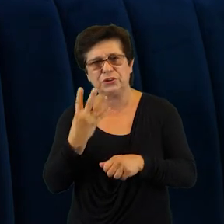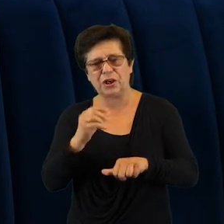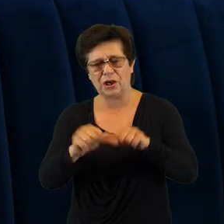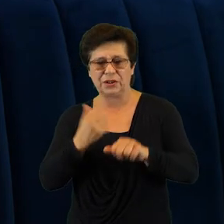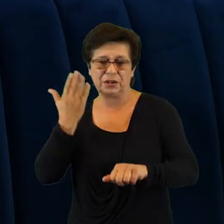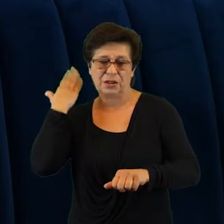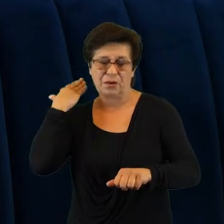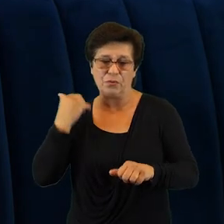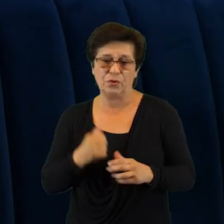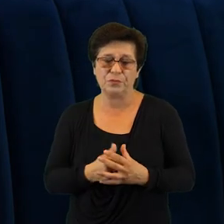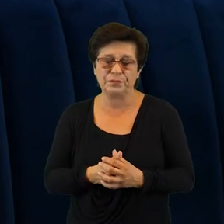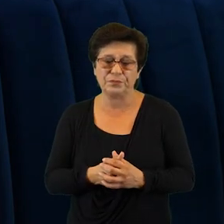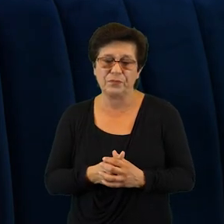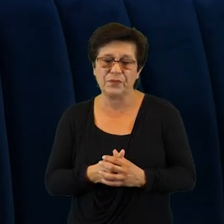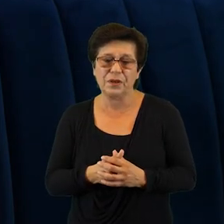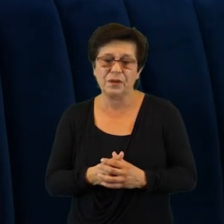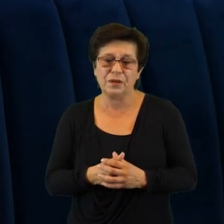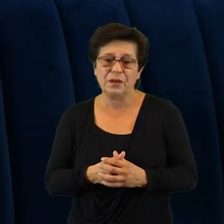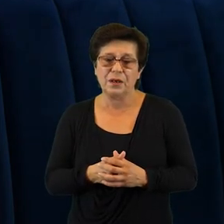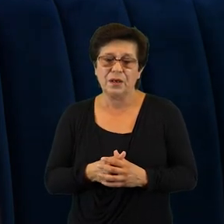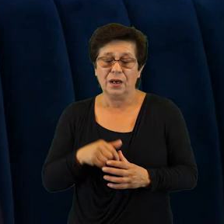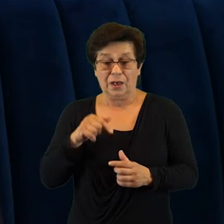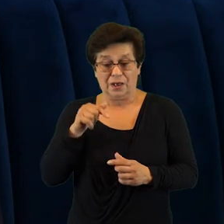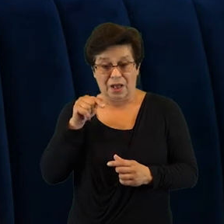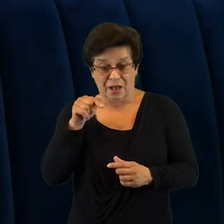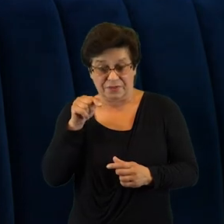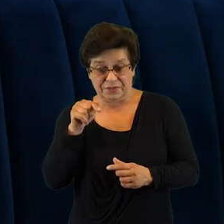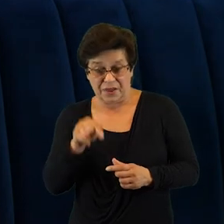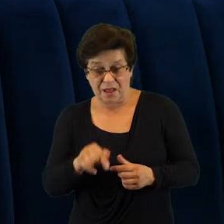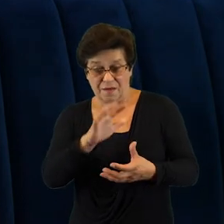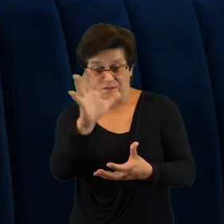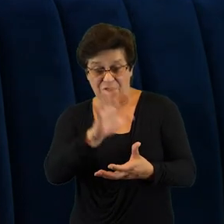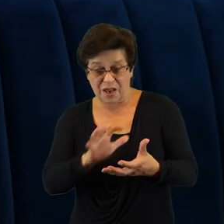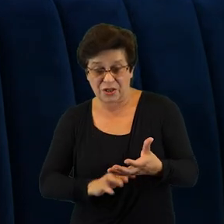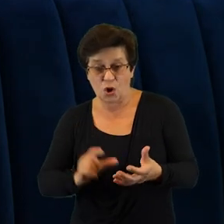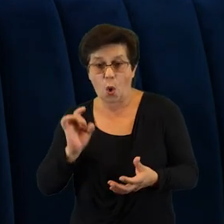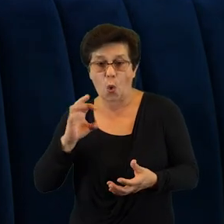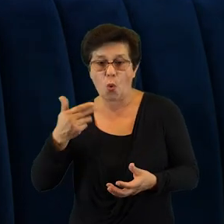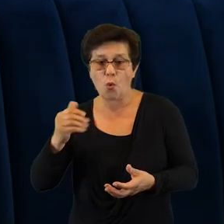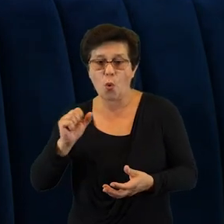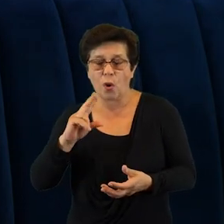Natomiast ten sam felieton Gomułka chciał zamieścić wcześniej,